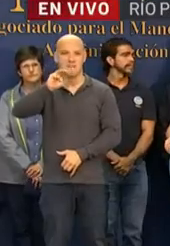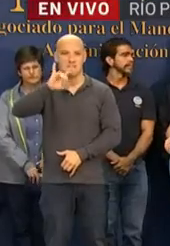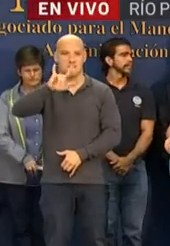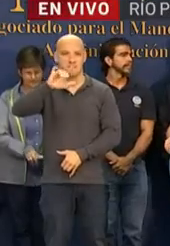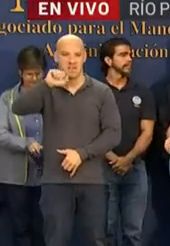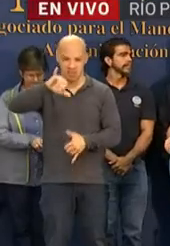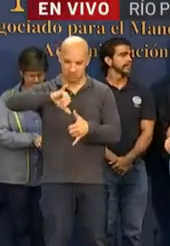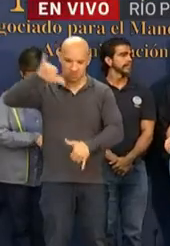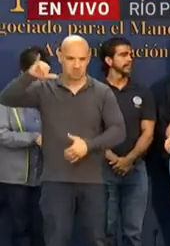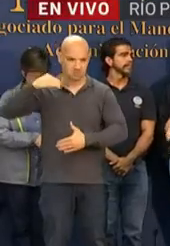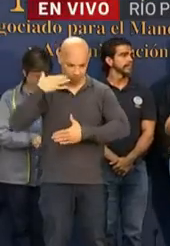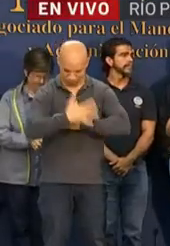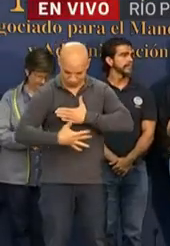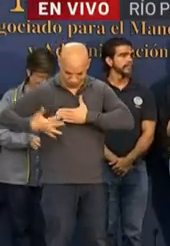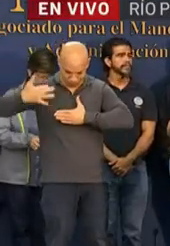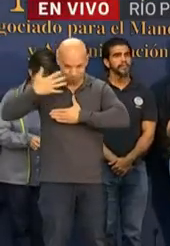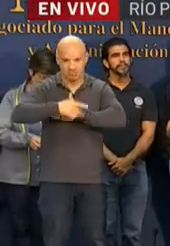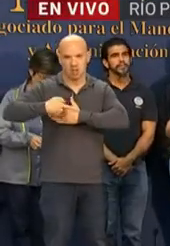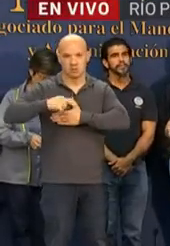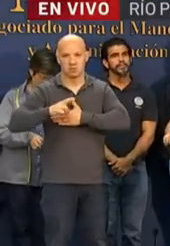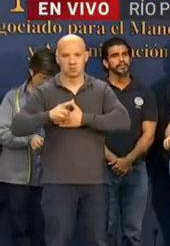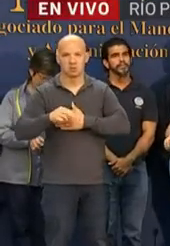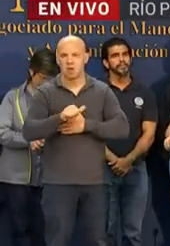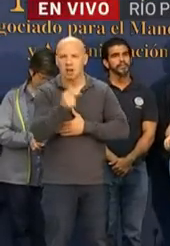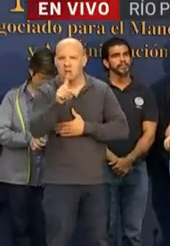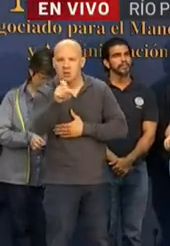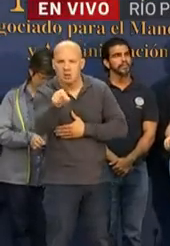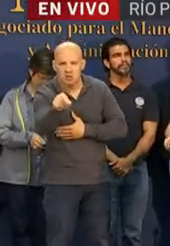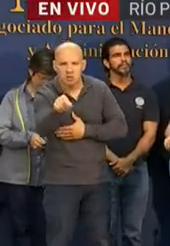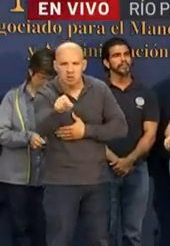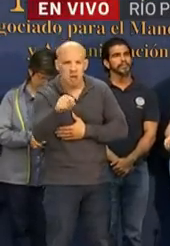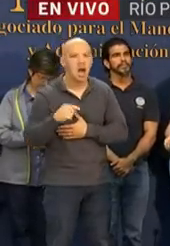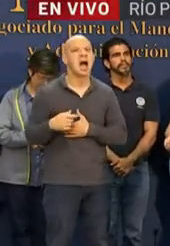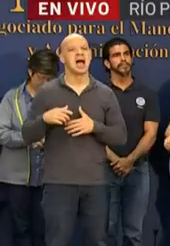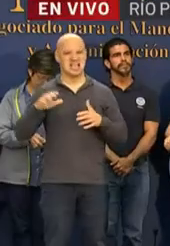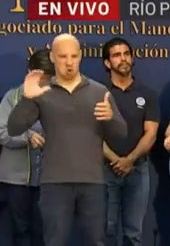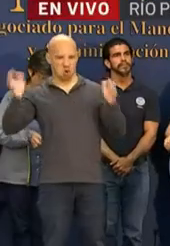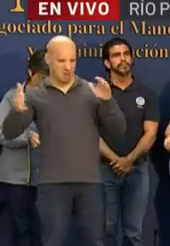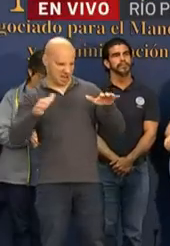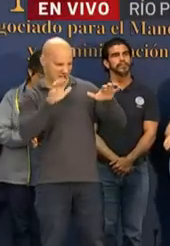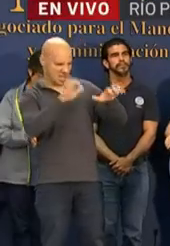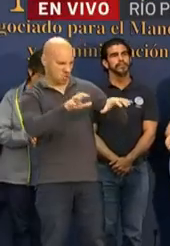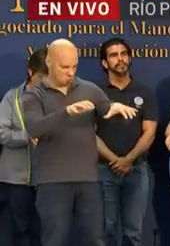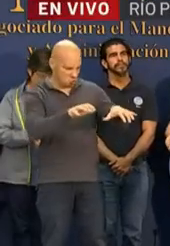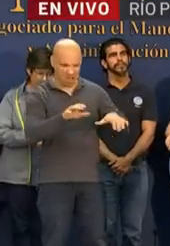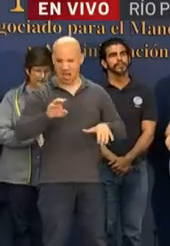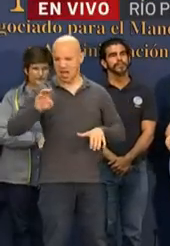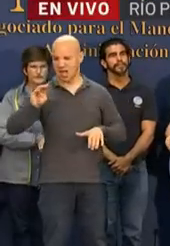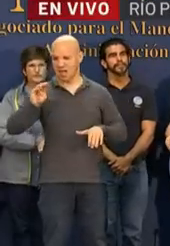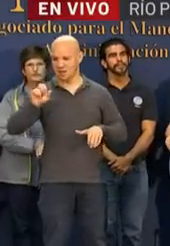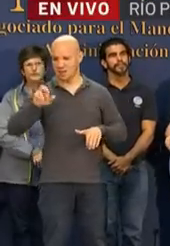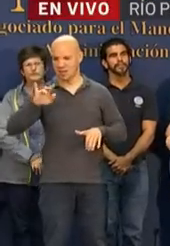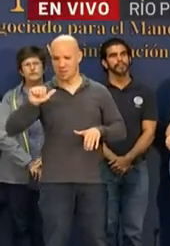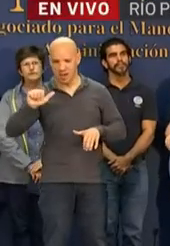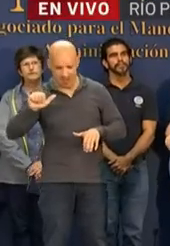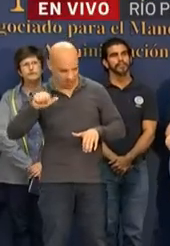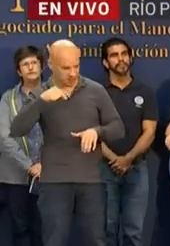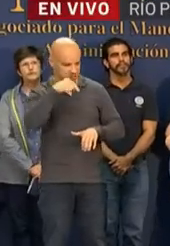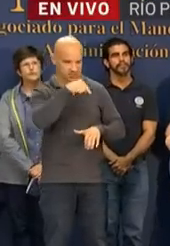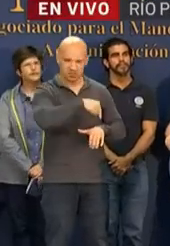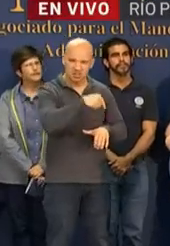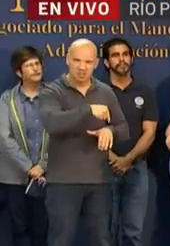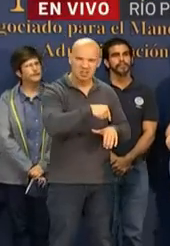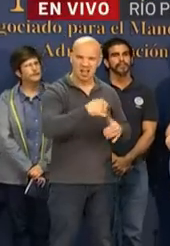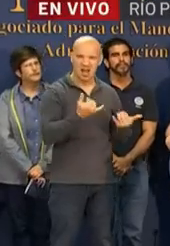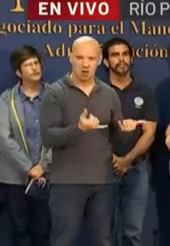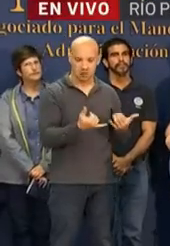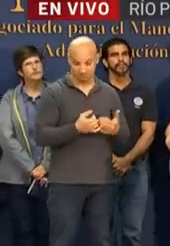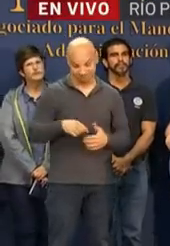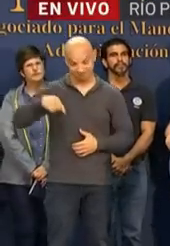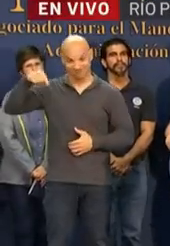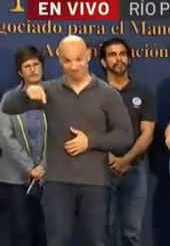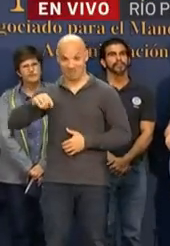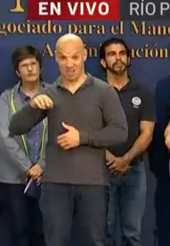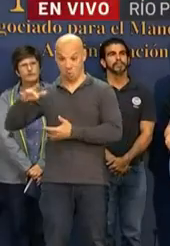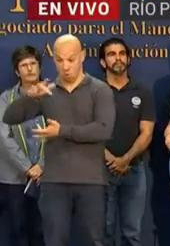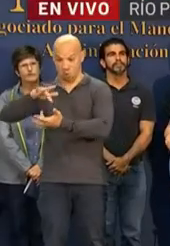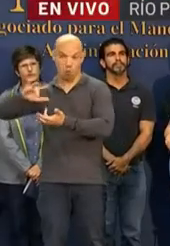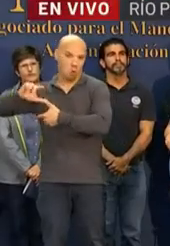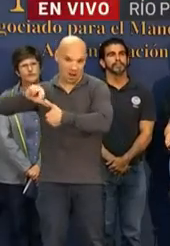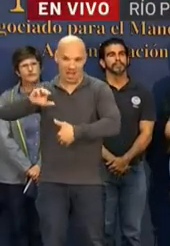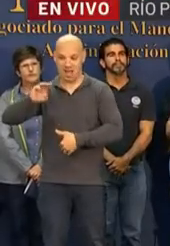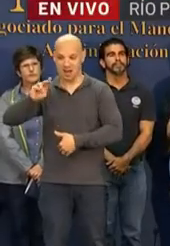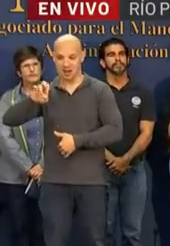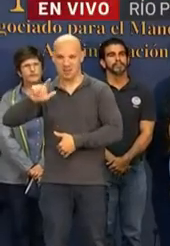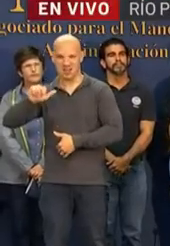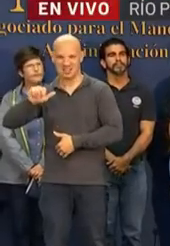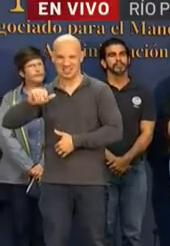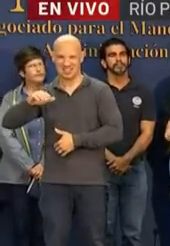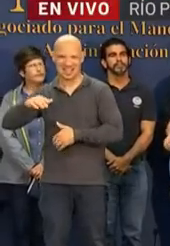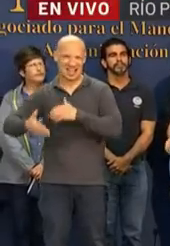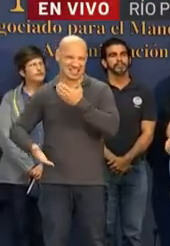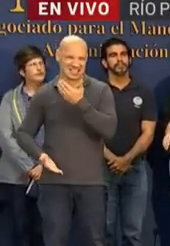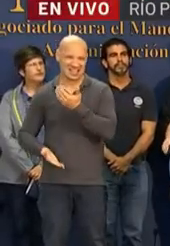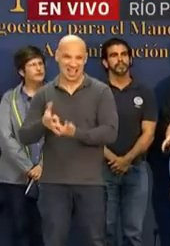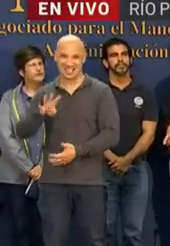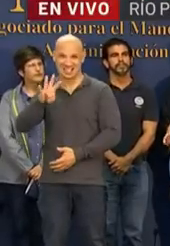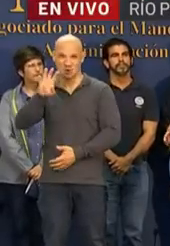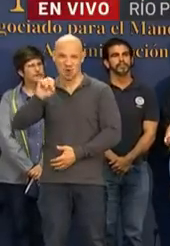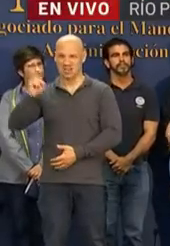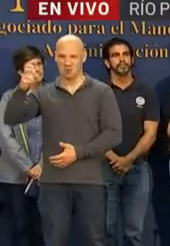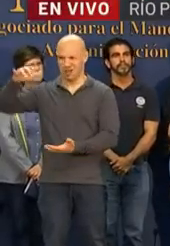LA COSTA SUR. LOS VIENTOS,